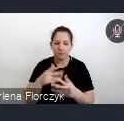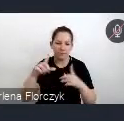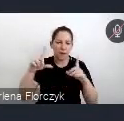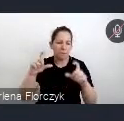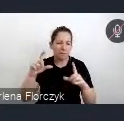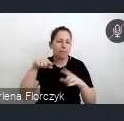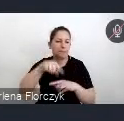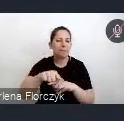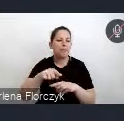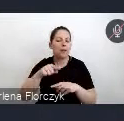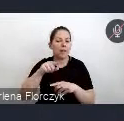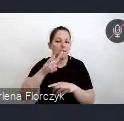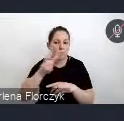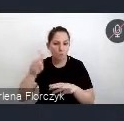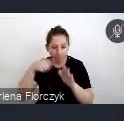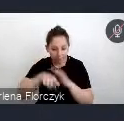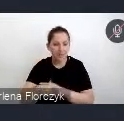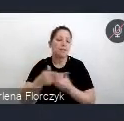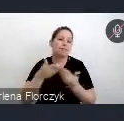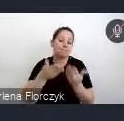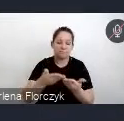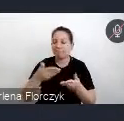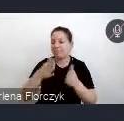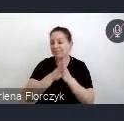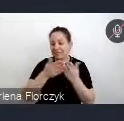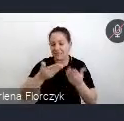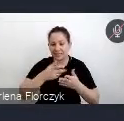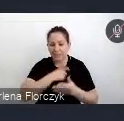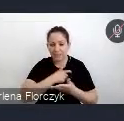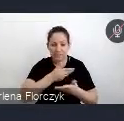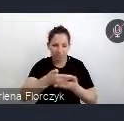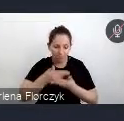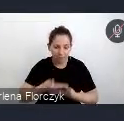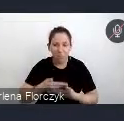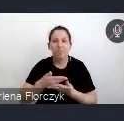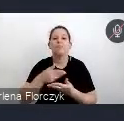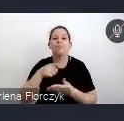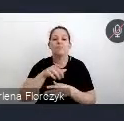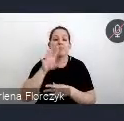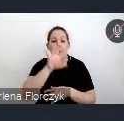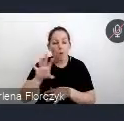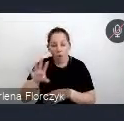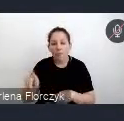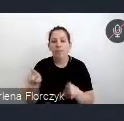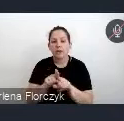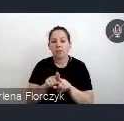Bardzo proszę i zapraszam do zapoznania się z nimi. Są to niejednokrotnie inspiracje,